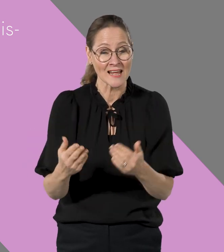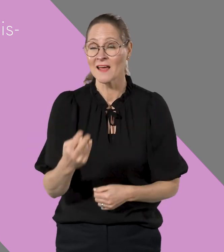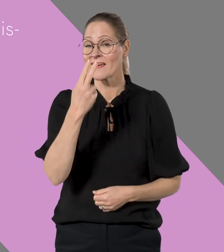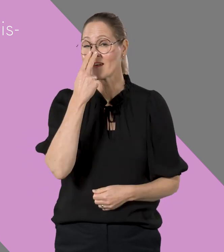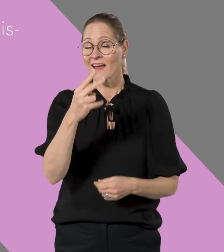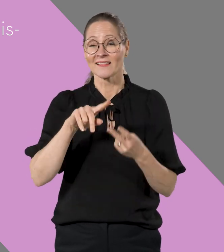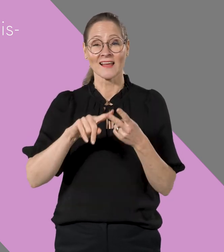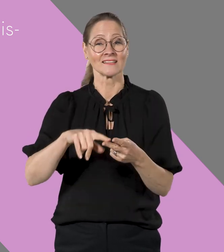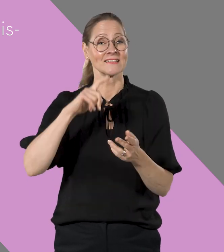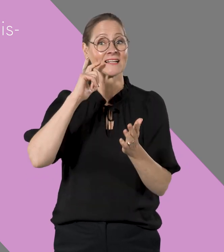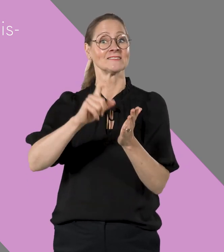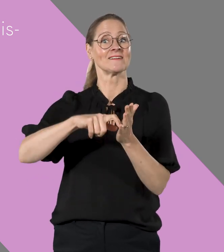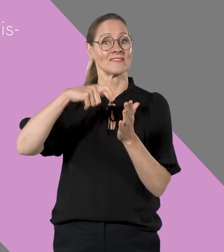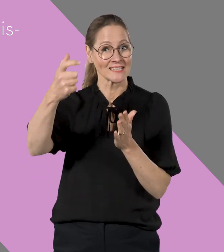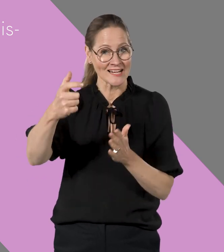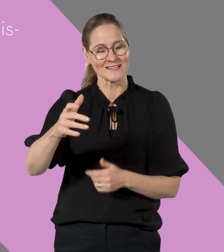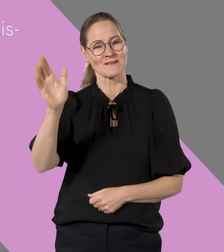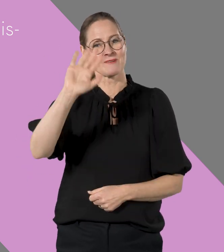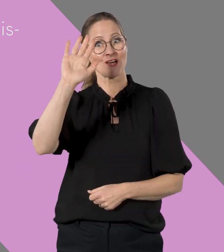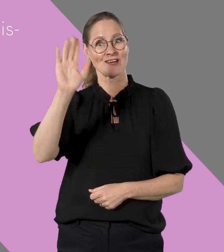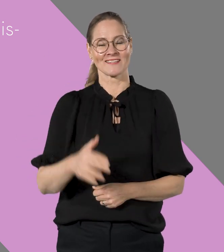Nähdään taas ensi viikolla, moi moi!